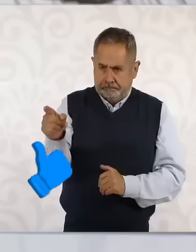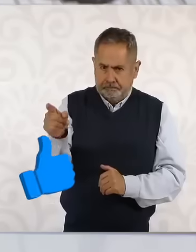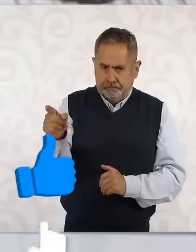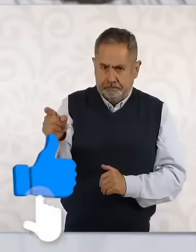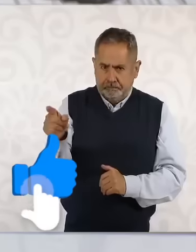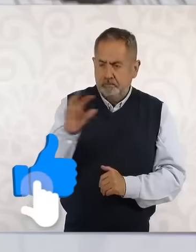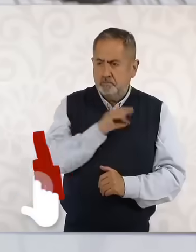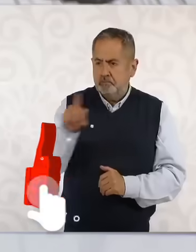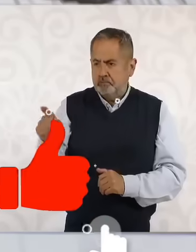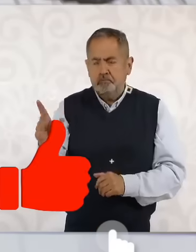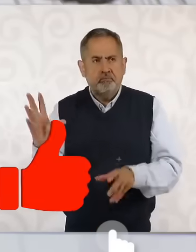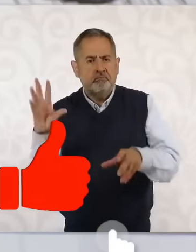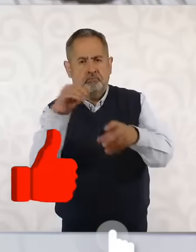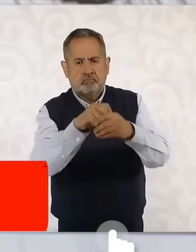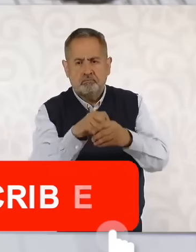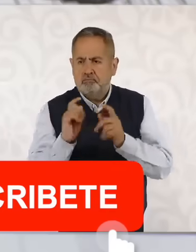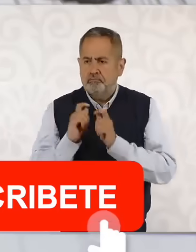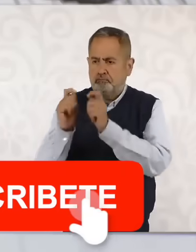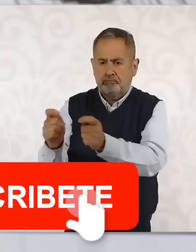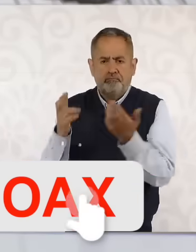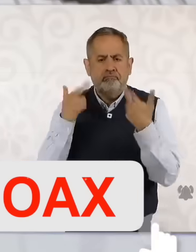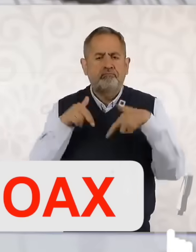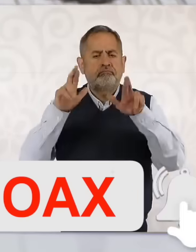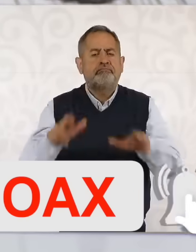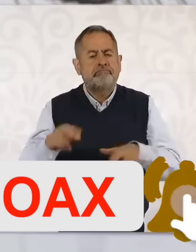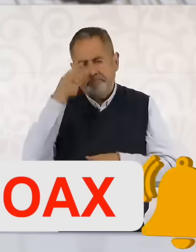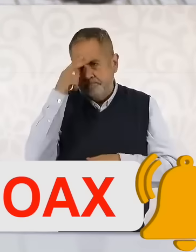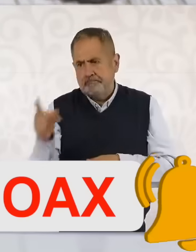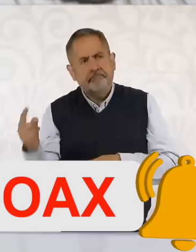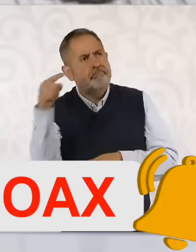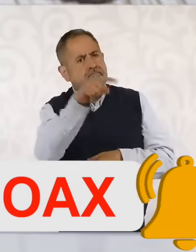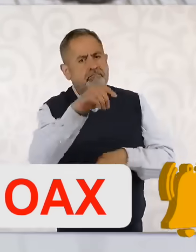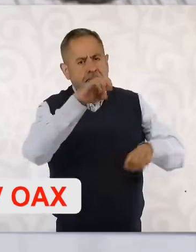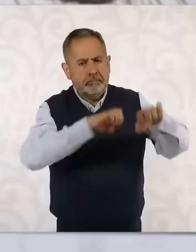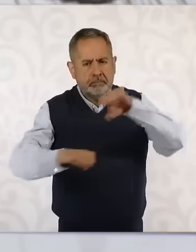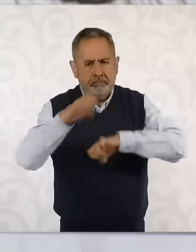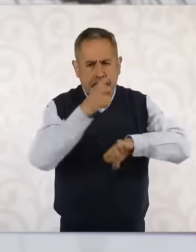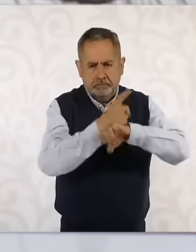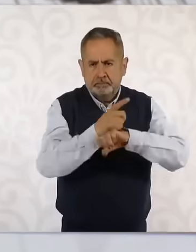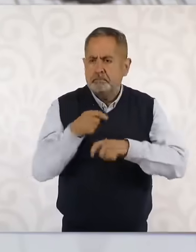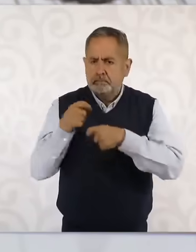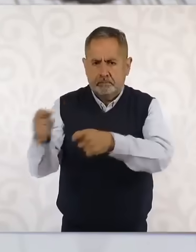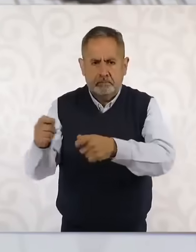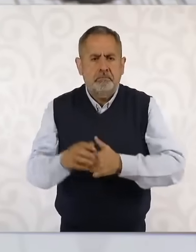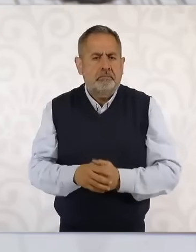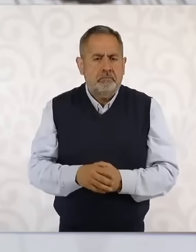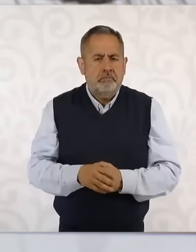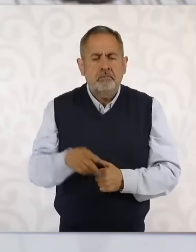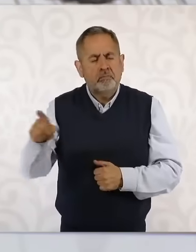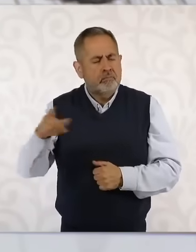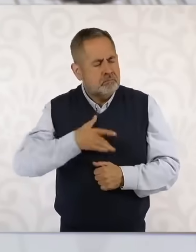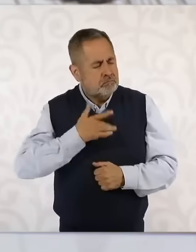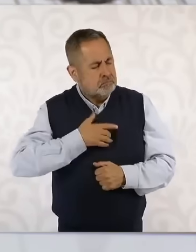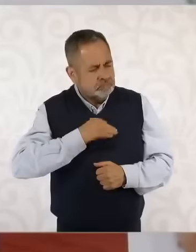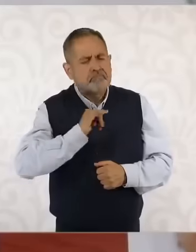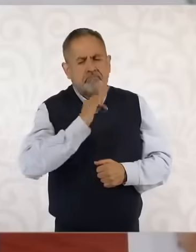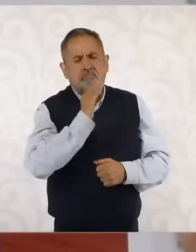incorporarse como representante de México en una embajada y él aceptó esta propuesta.